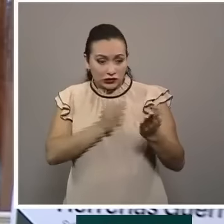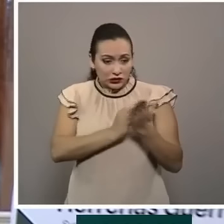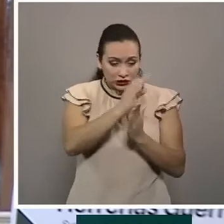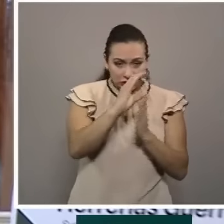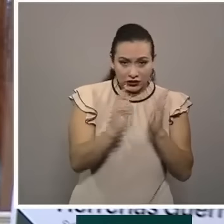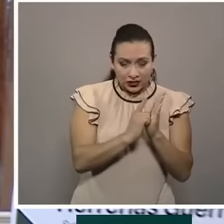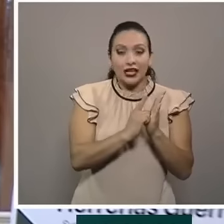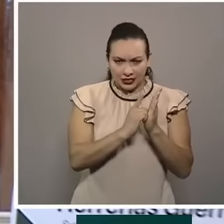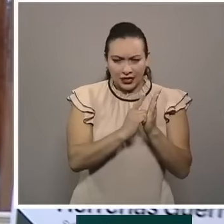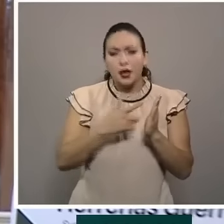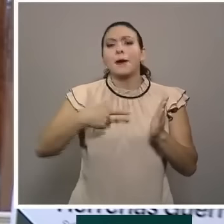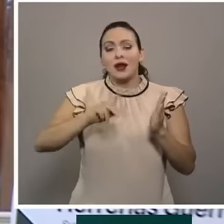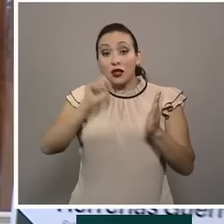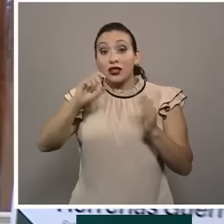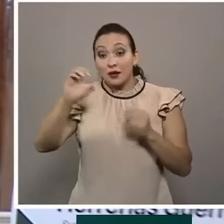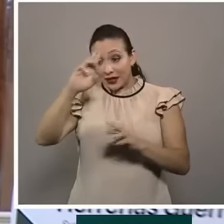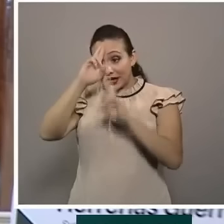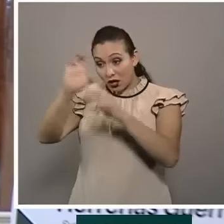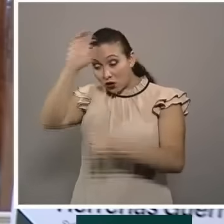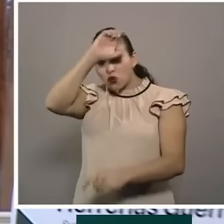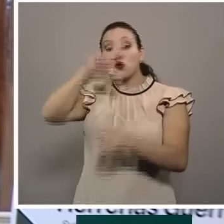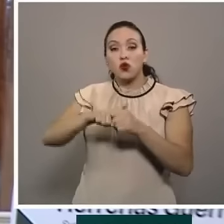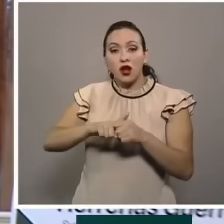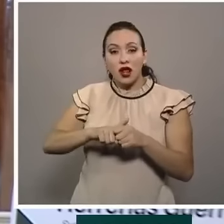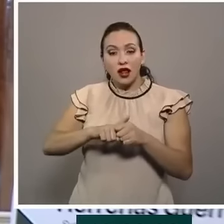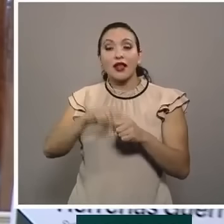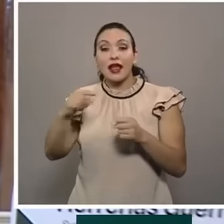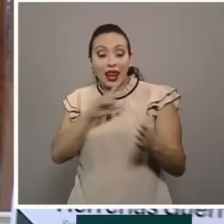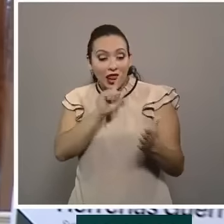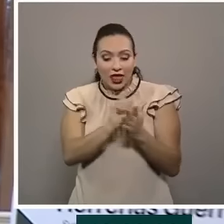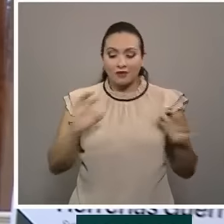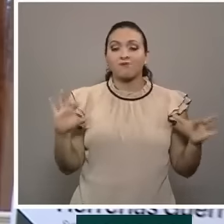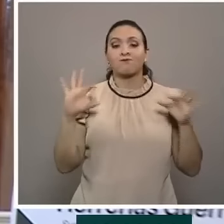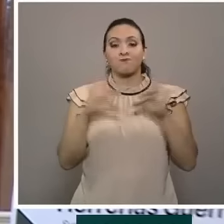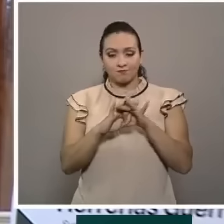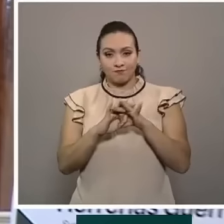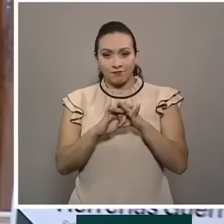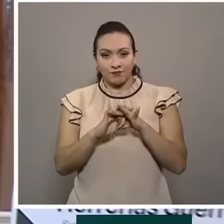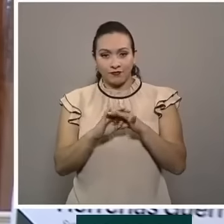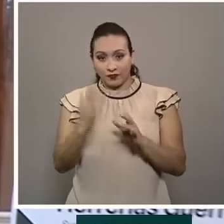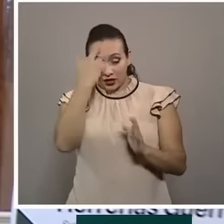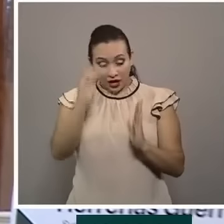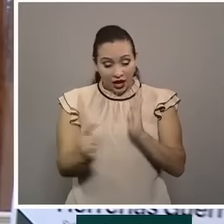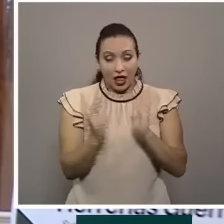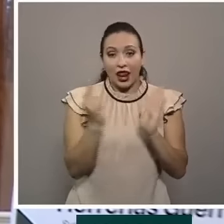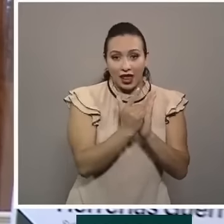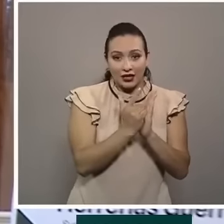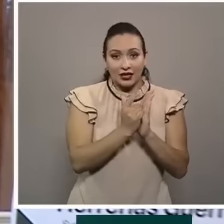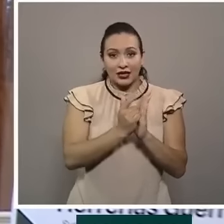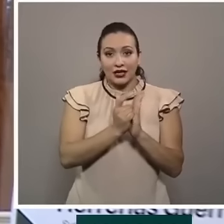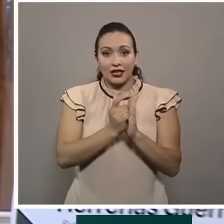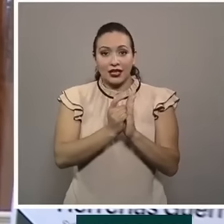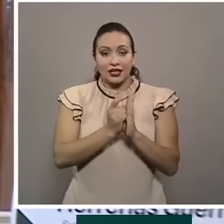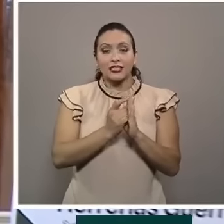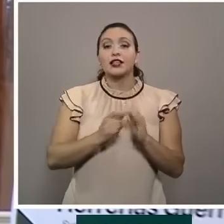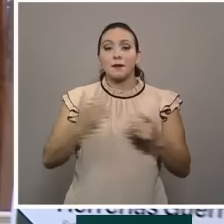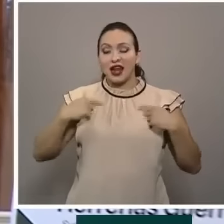cultural en la que se aplica. La ley ni puede ni debe estar por encima de la realidad social,